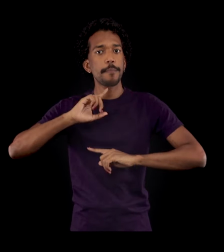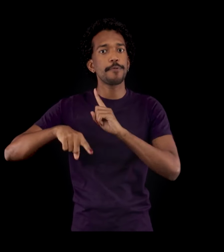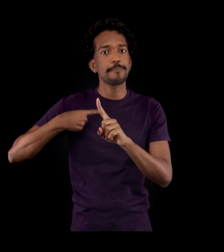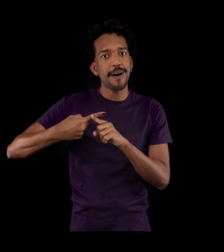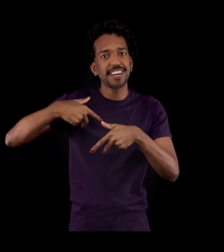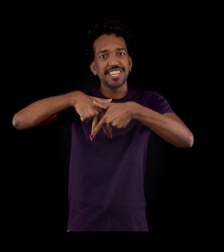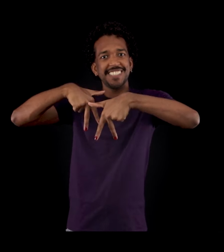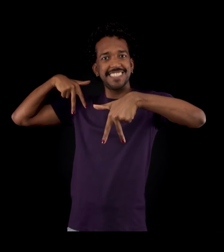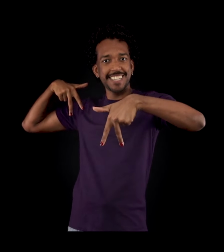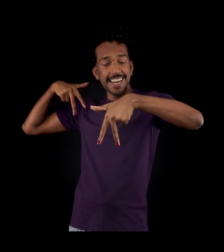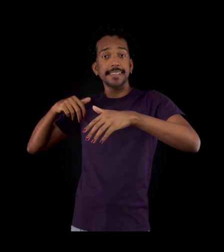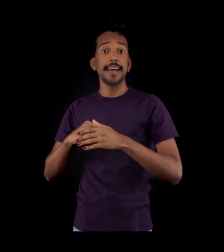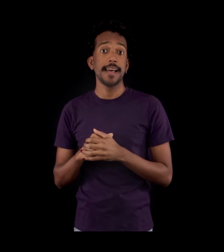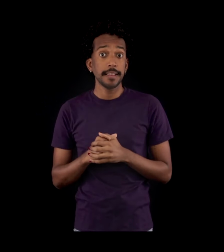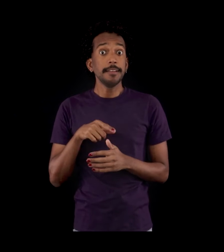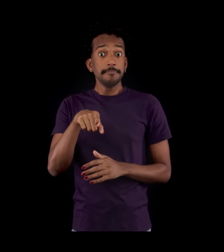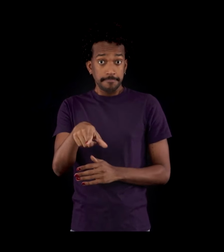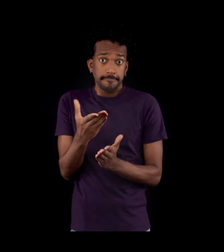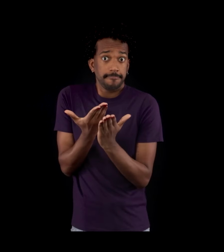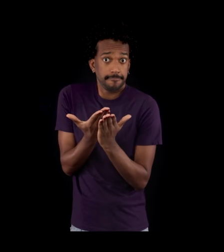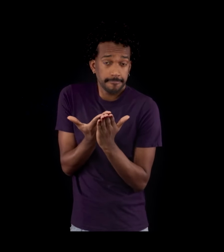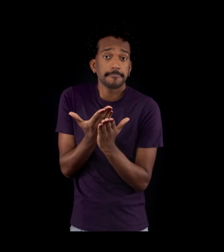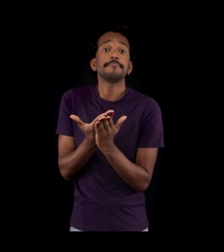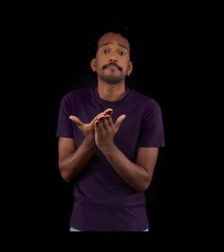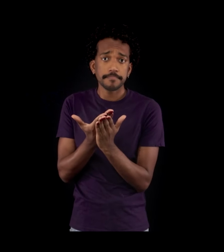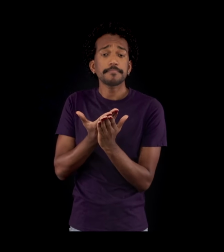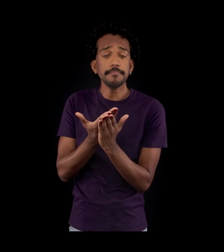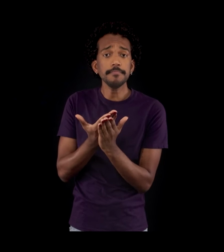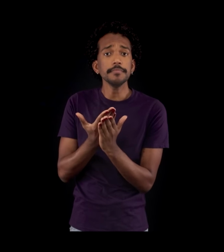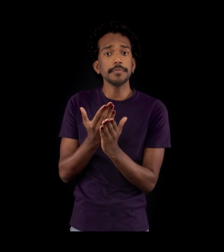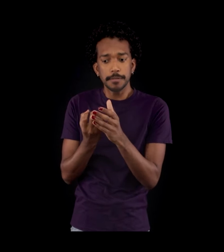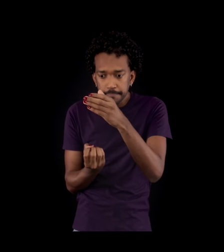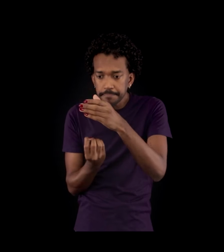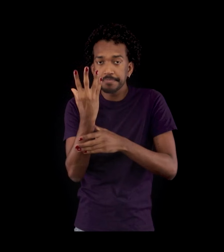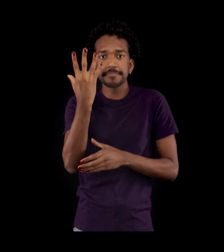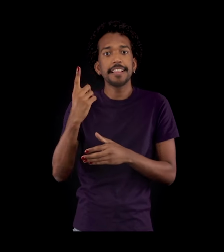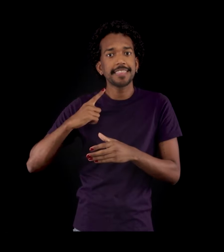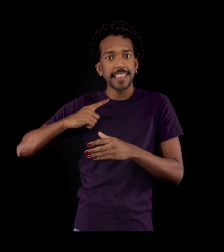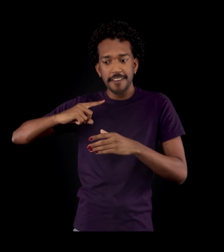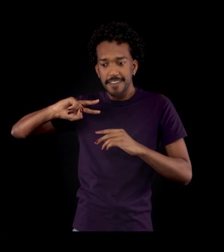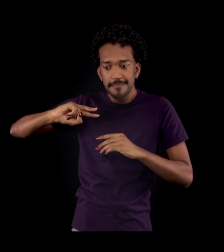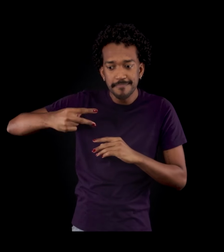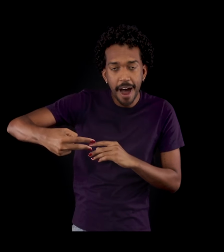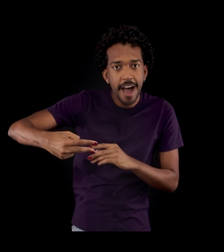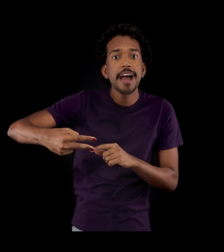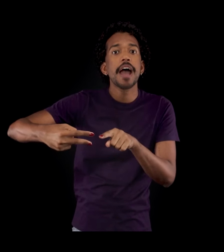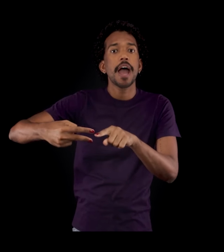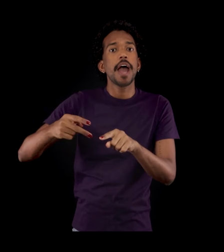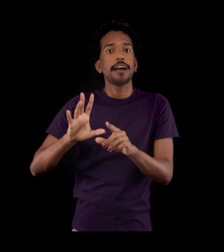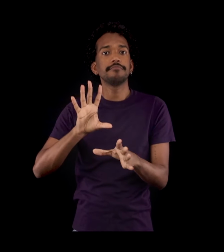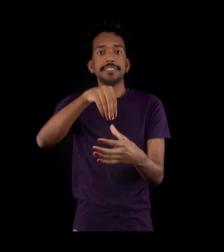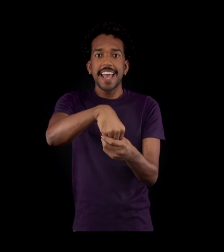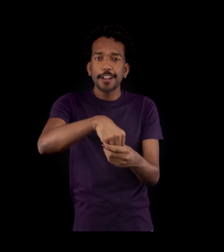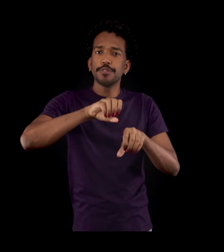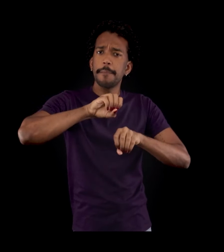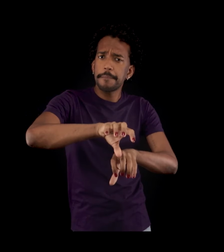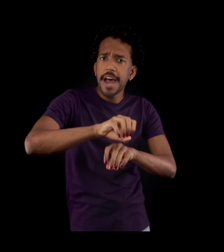Tais estudos geraram resultados que, quando inseridos na prática docente,